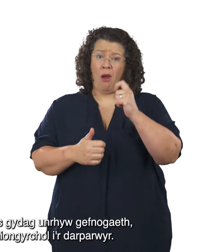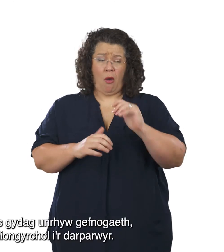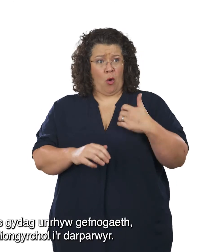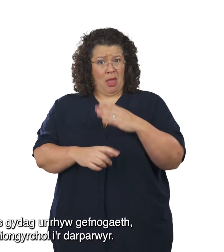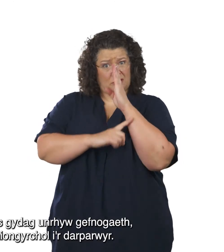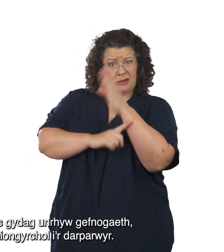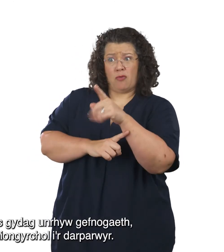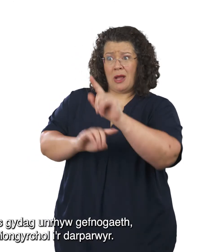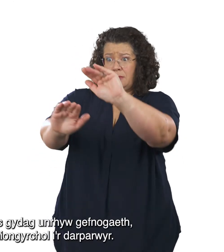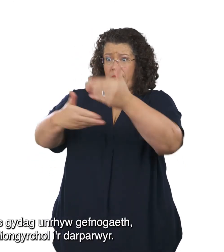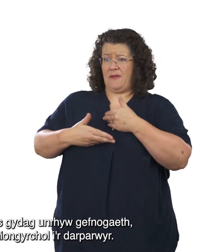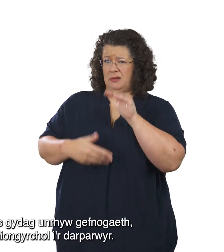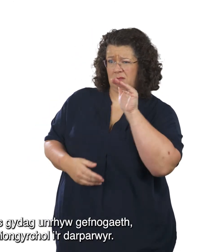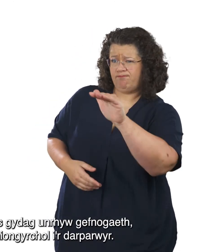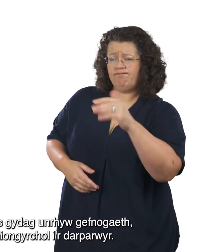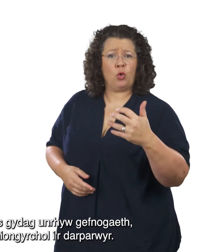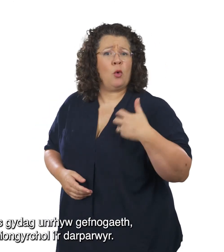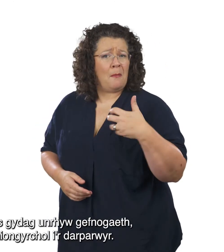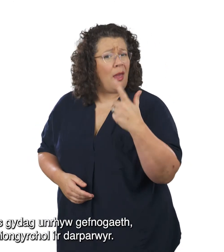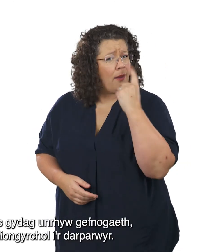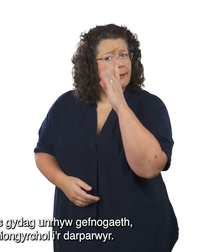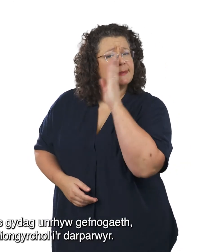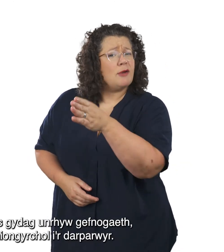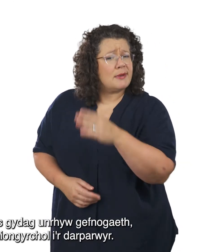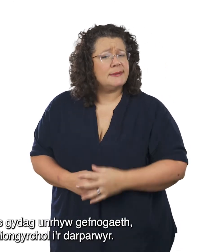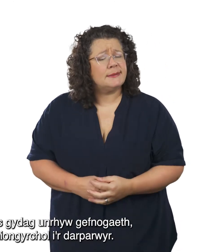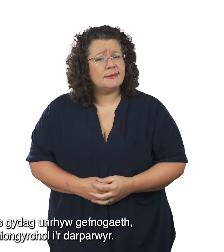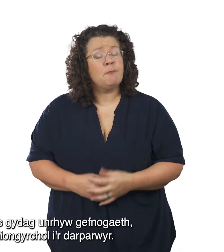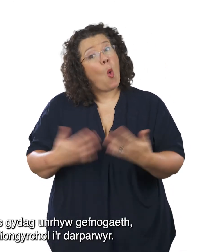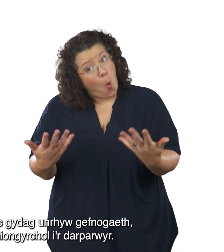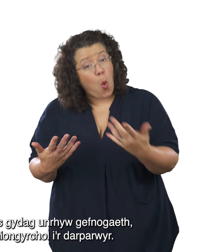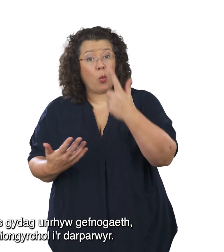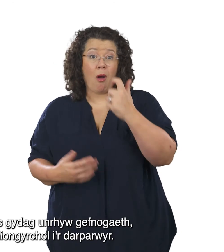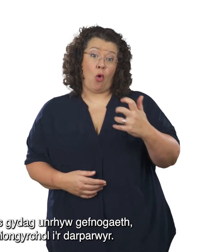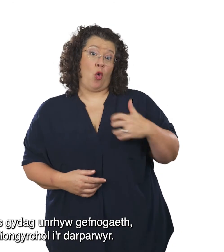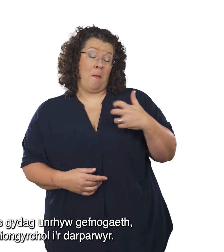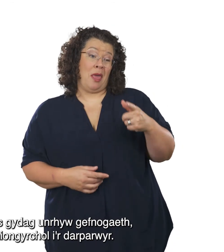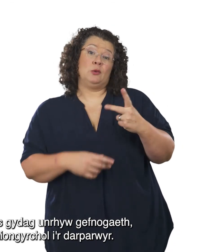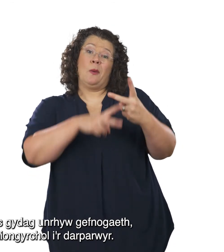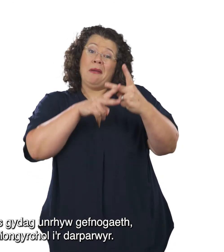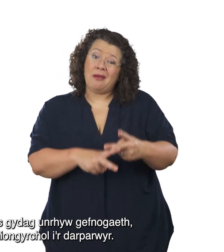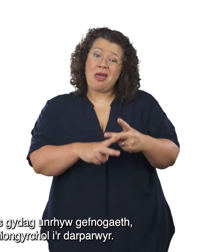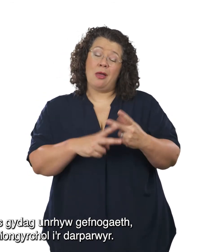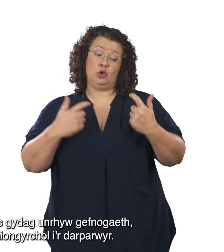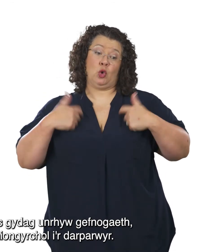Os ydych chi'n anhapus gydag unrhyw gefnogaeth, gallwch gwyno'n uniongyrchol i'r darparwyr.